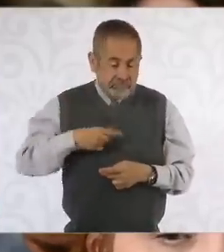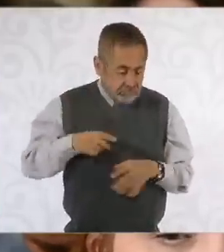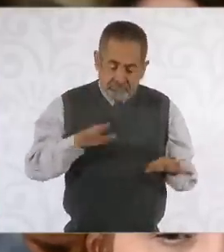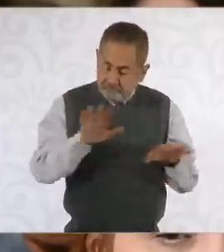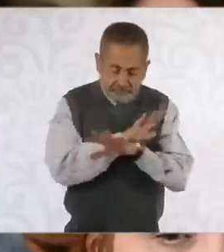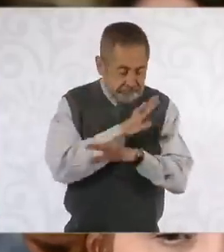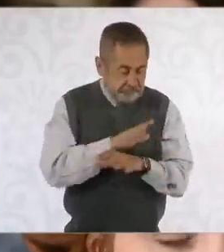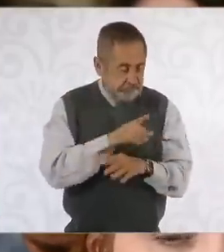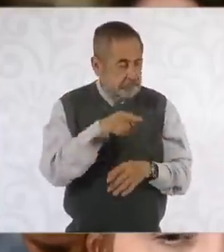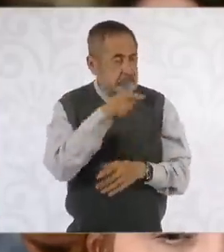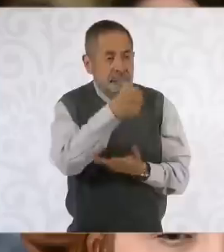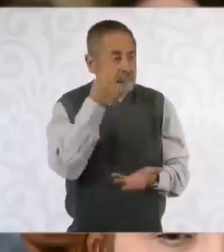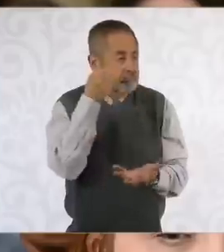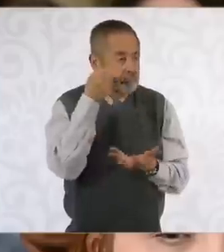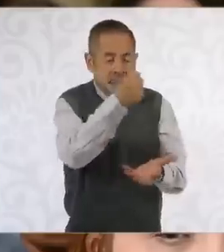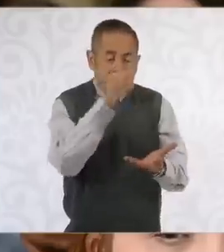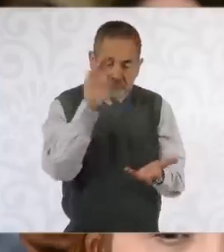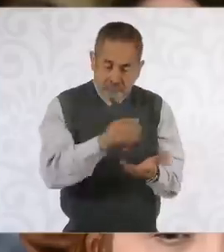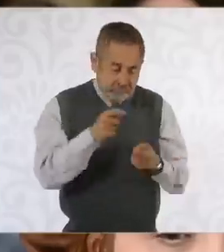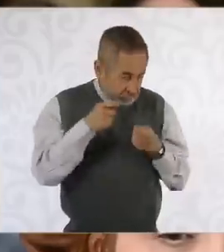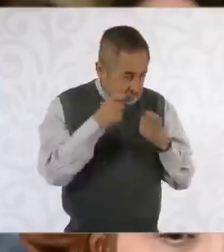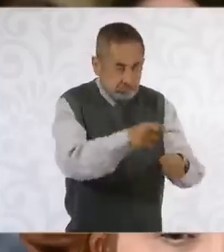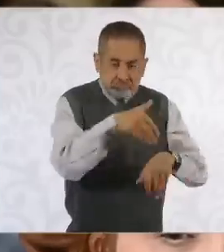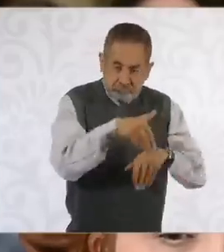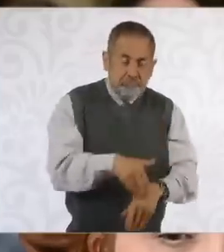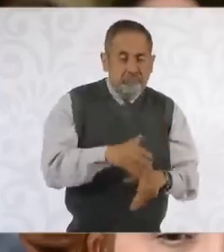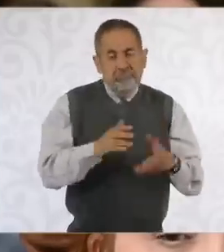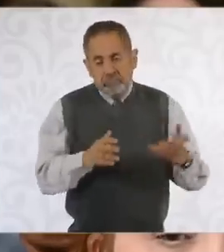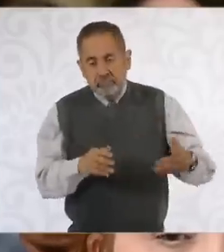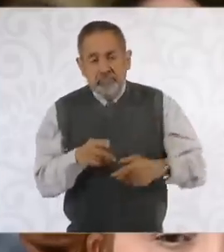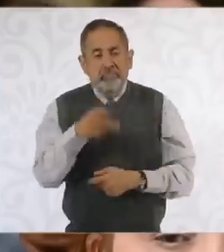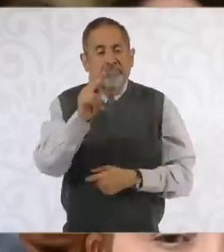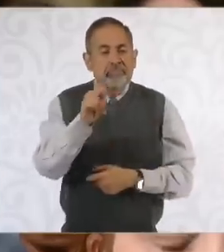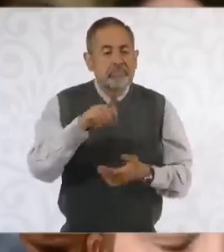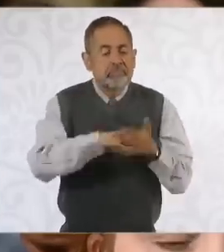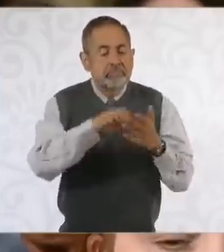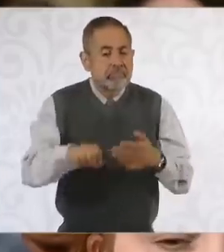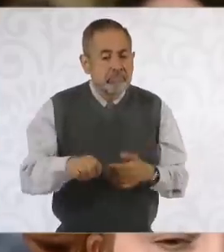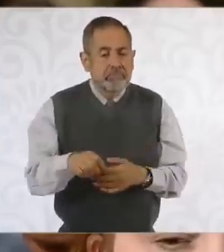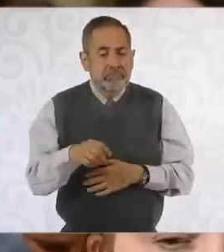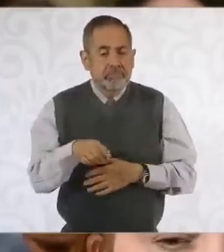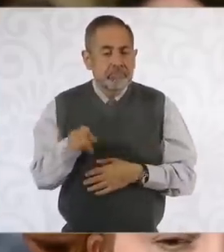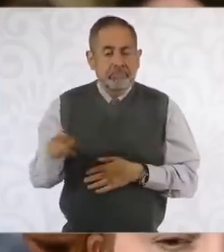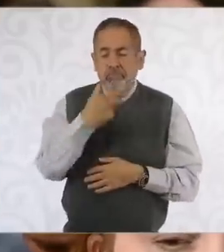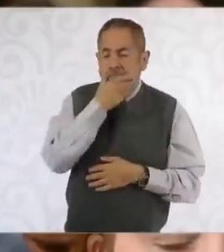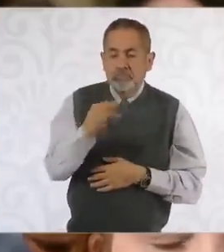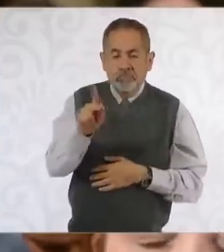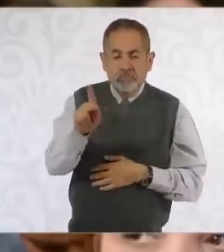ha mencionado Pero hay una reflexión por ejemplo del periodista Paco Cruz que me parece que es uno